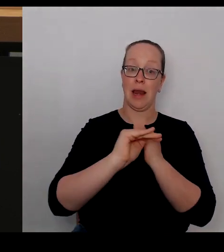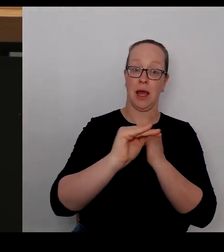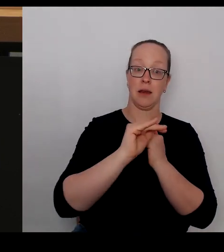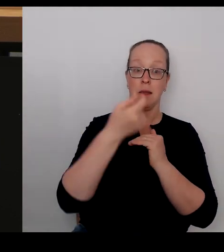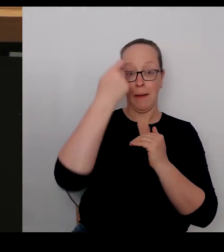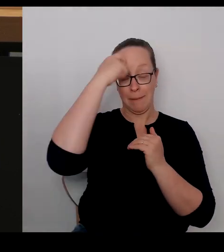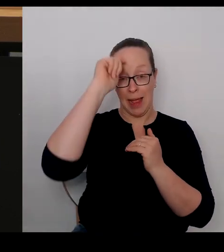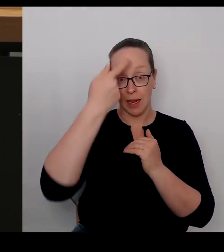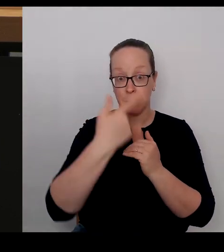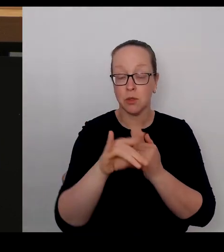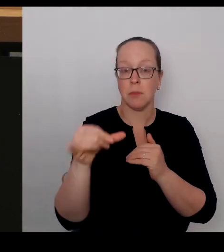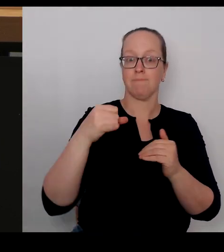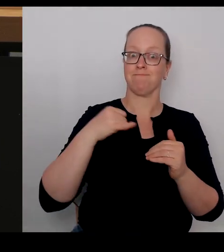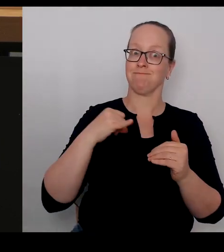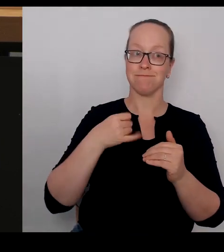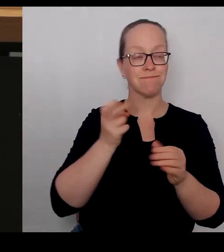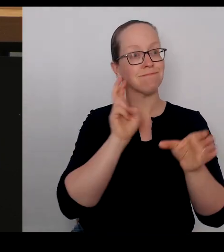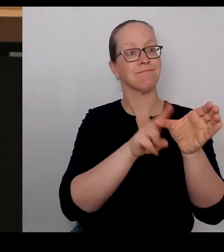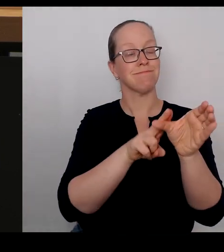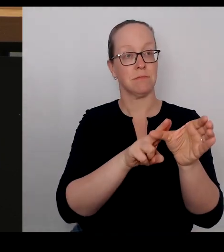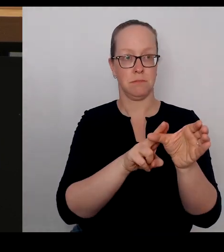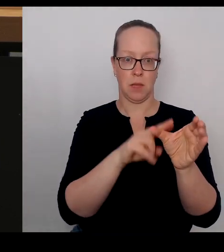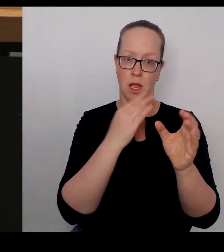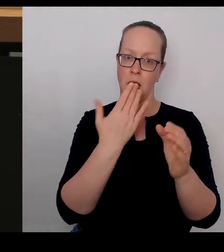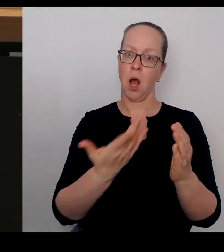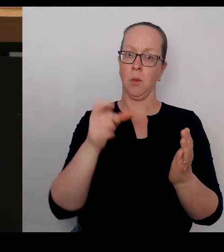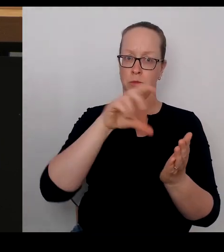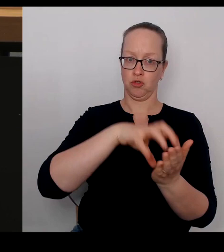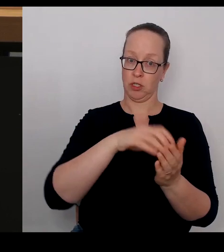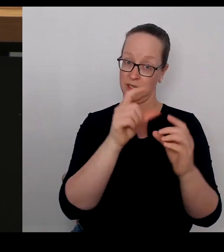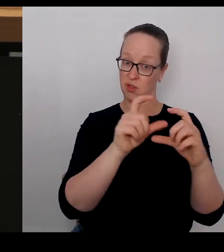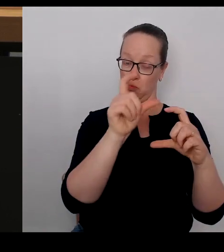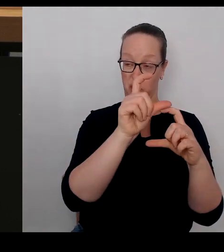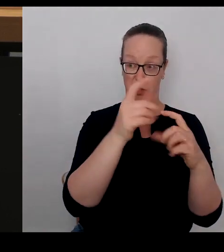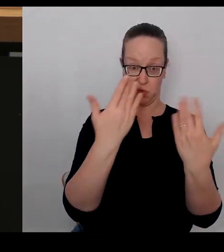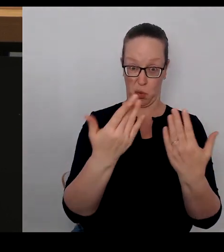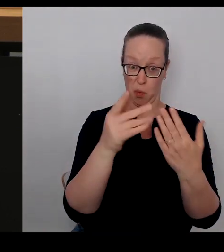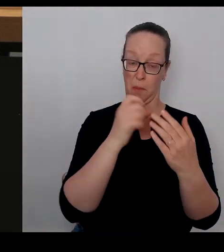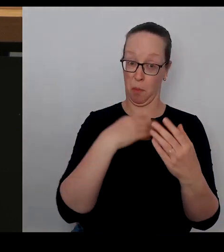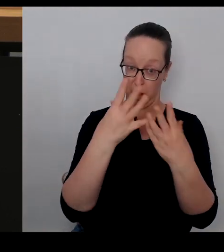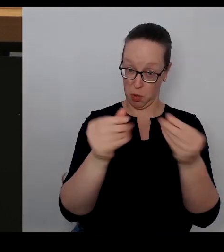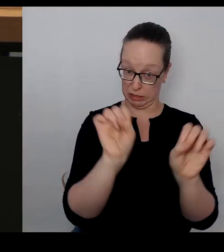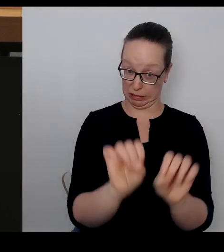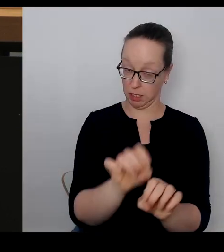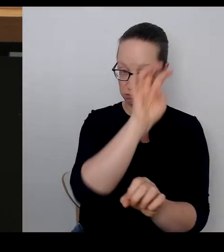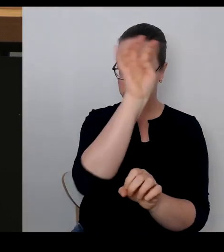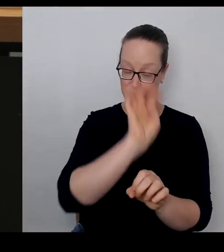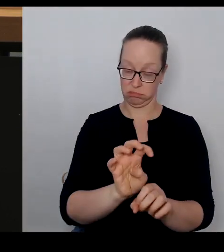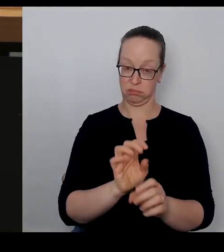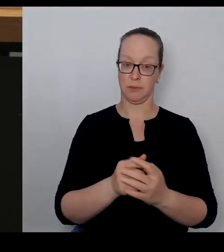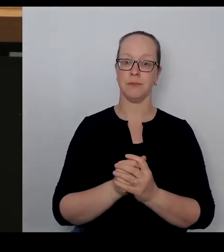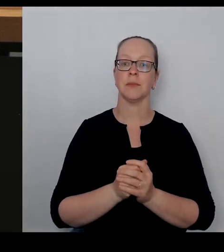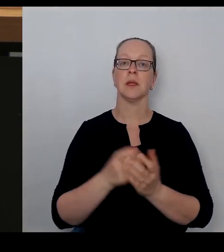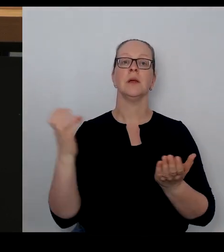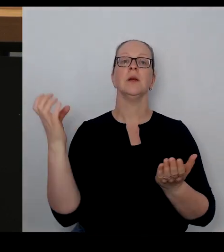Stellenbesetzungsverfahren beispielsweise dauern immer noch viel zu lange, Zu Recht kritisiert der Rechnungshof,